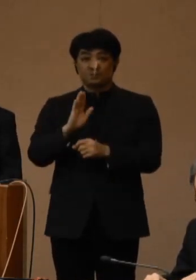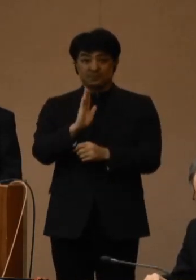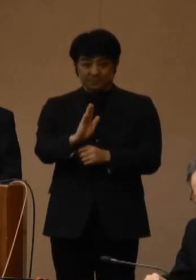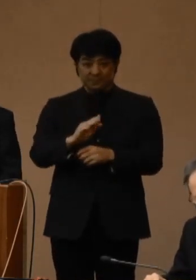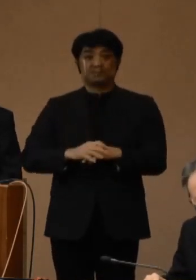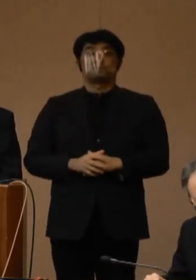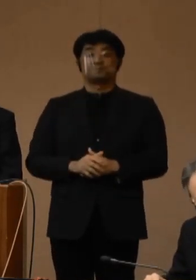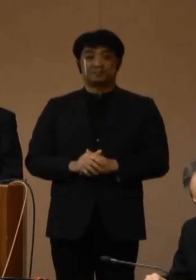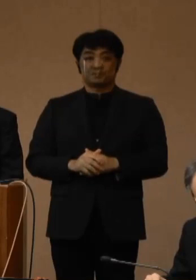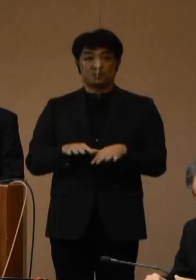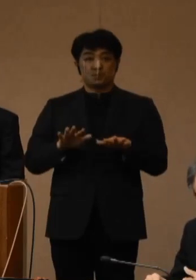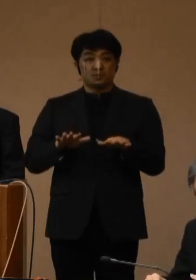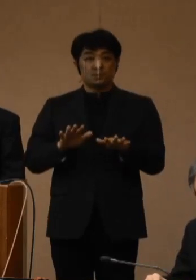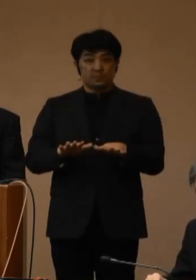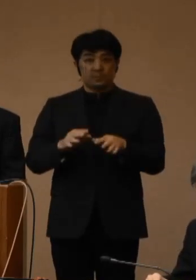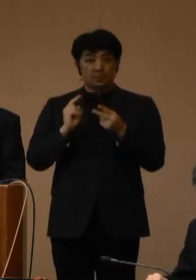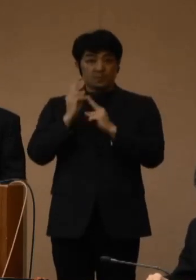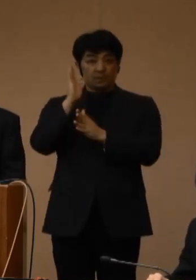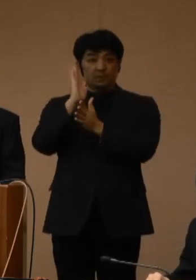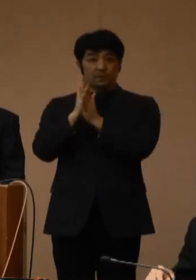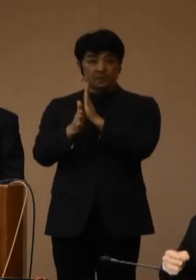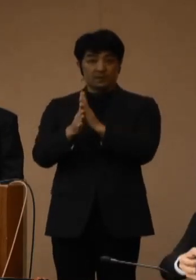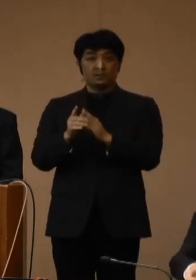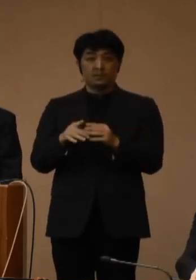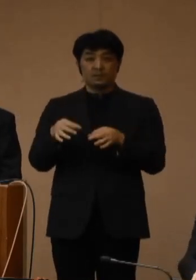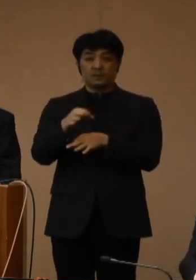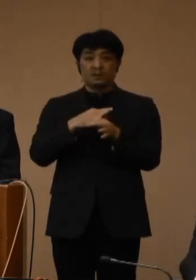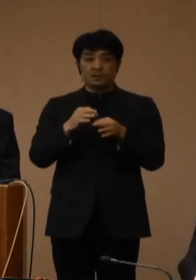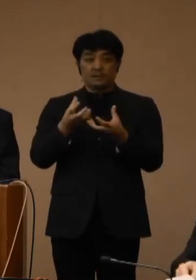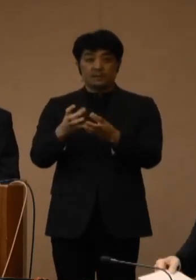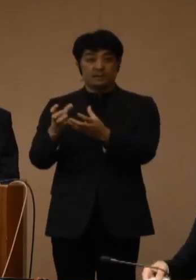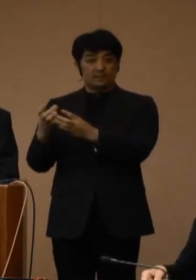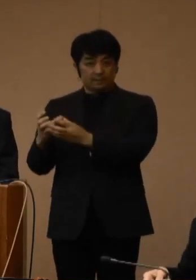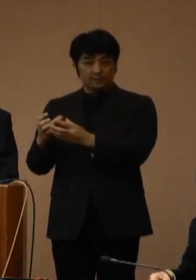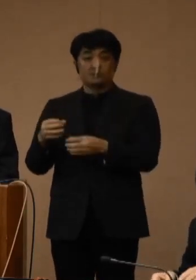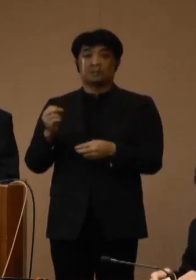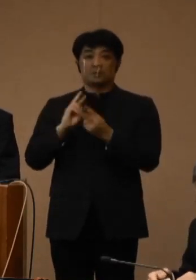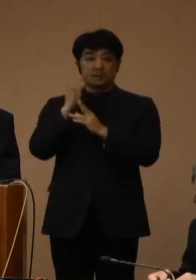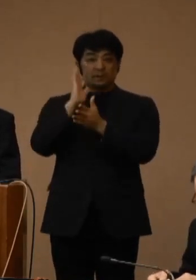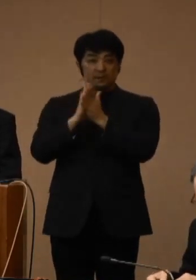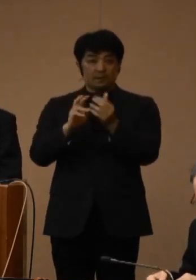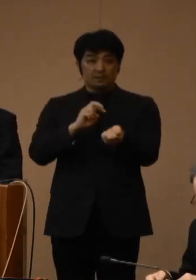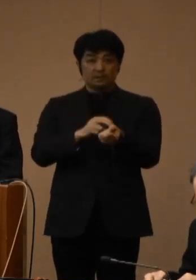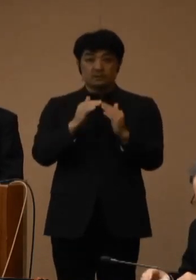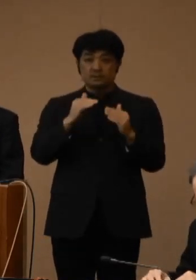本日は沖縄県経済団体、沖縄県医師会と